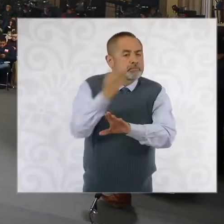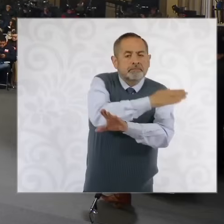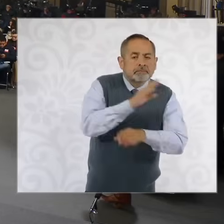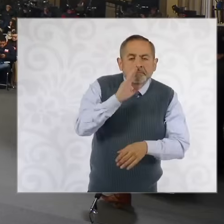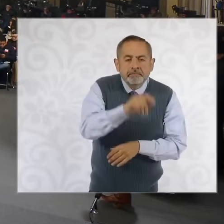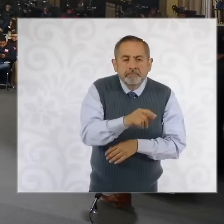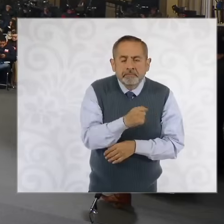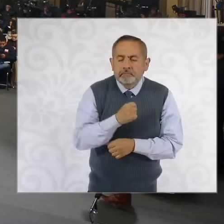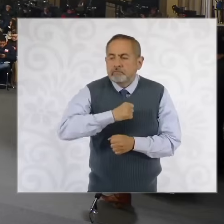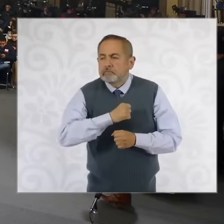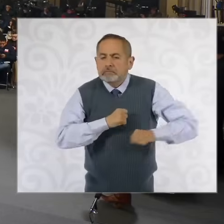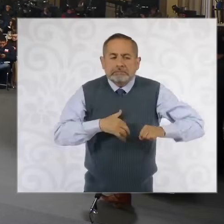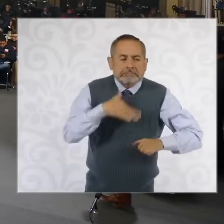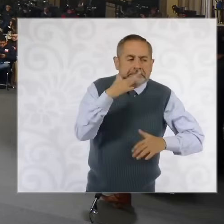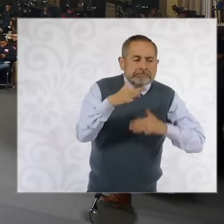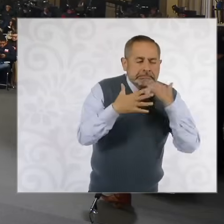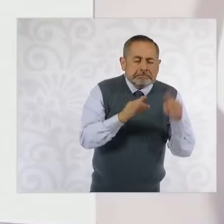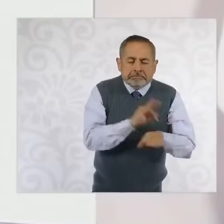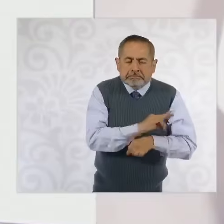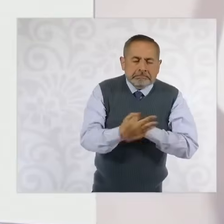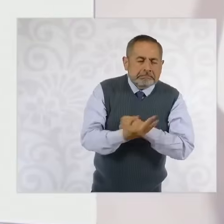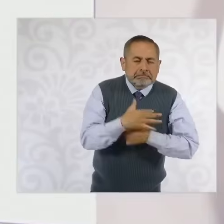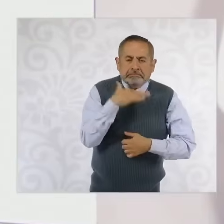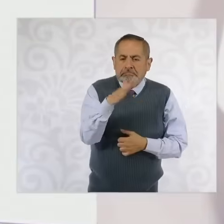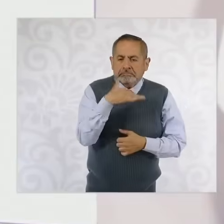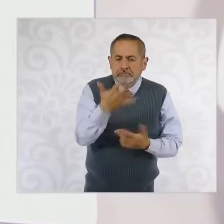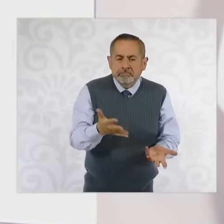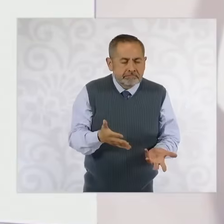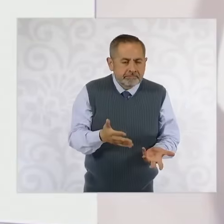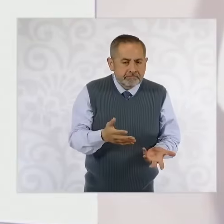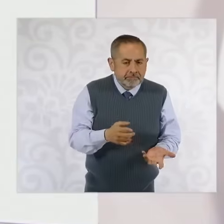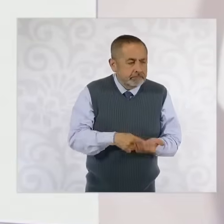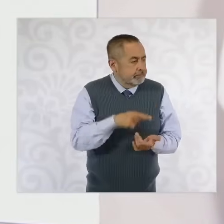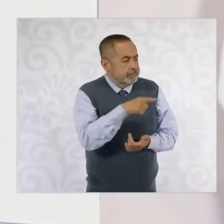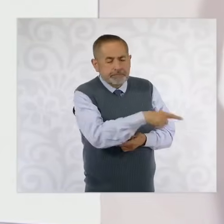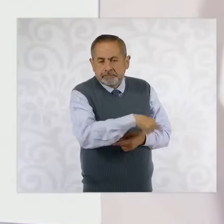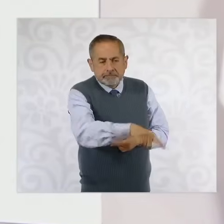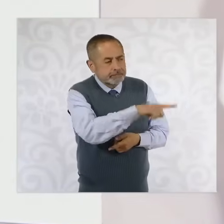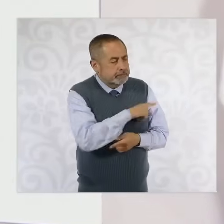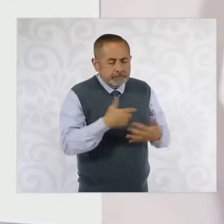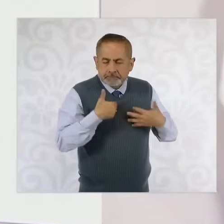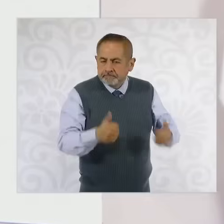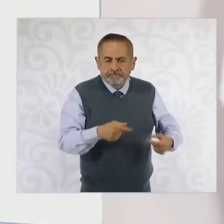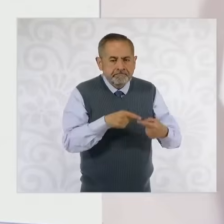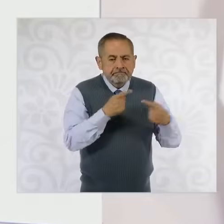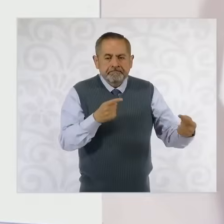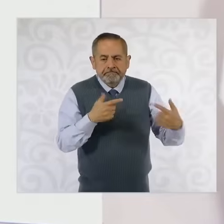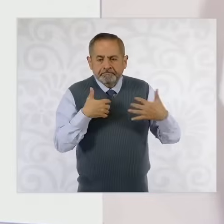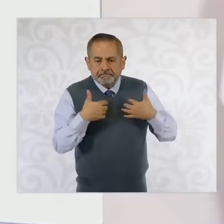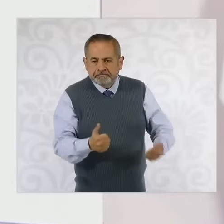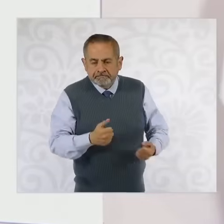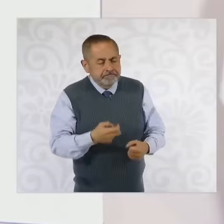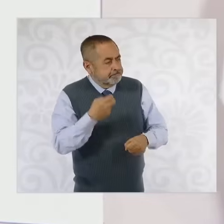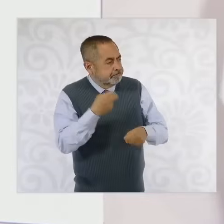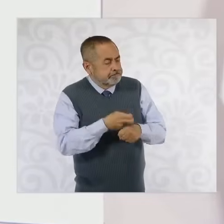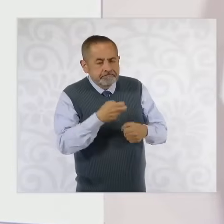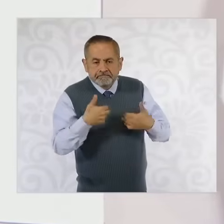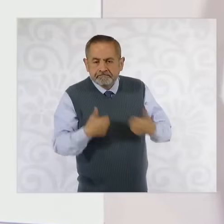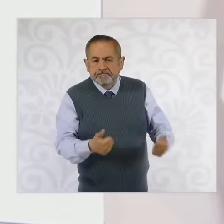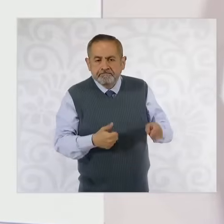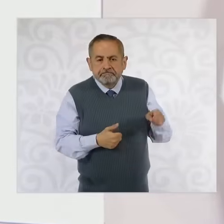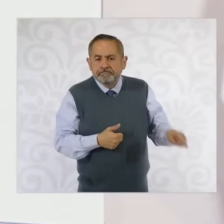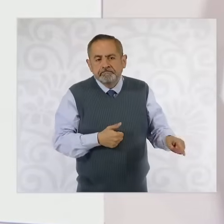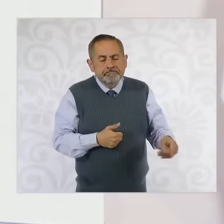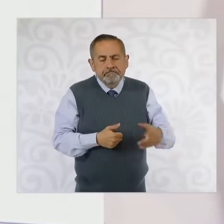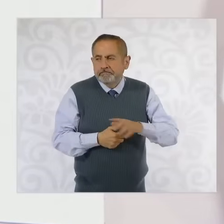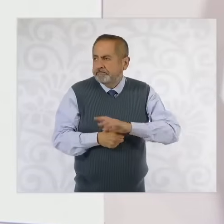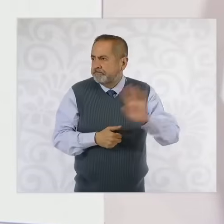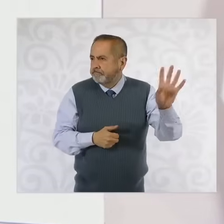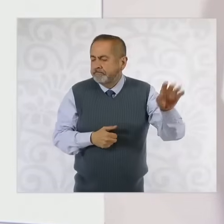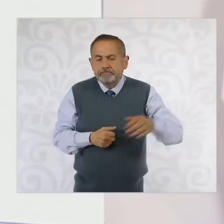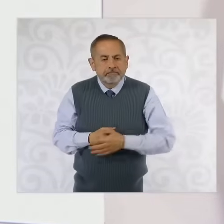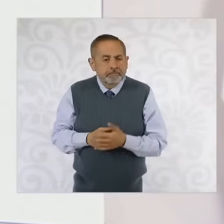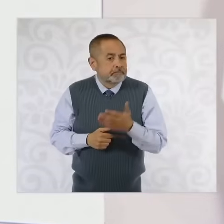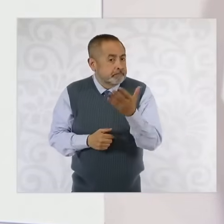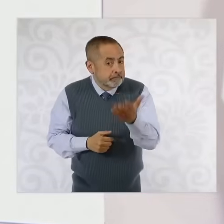no han acabado de entender los adversarios y es lo que plantean que tenían la idea de que